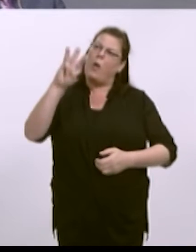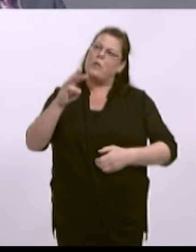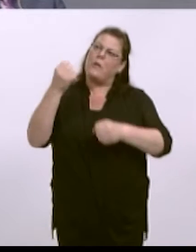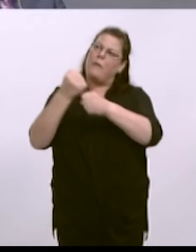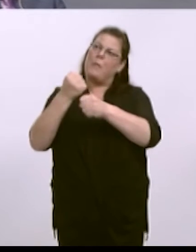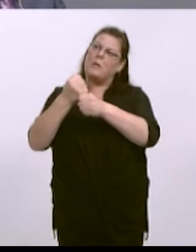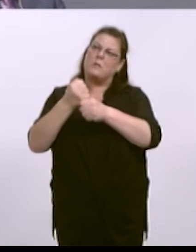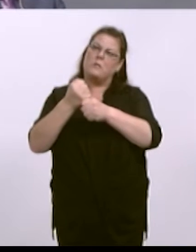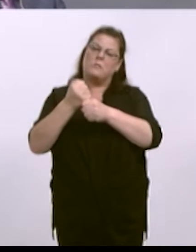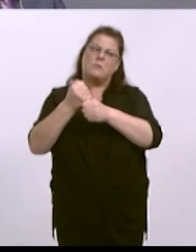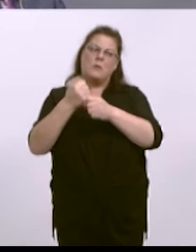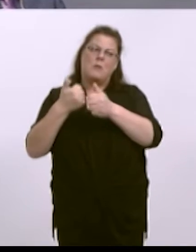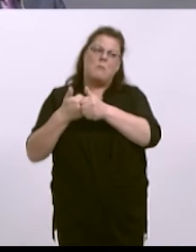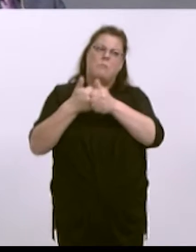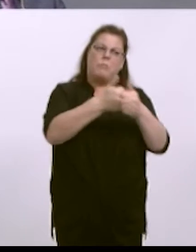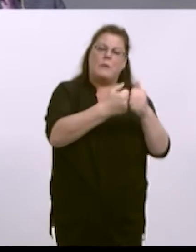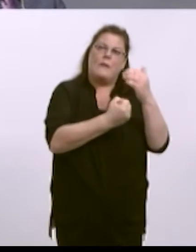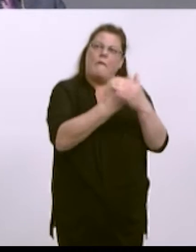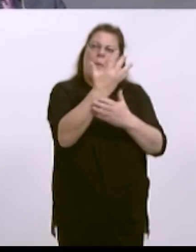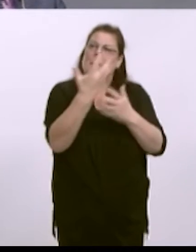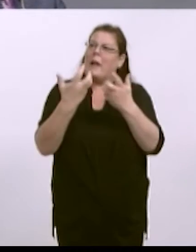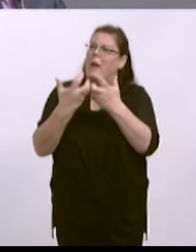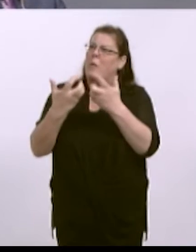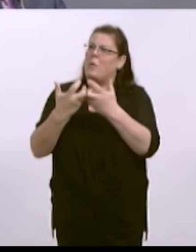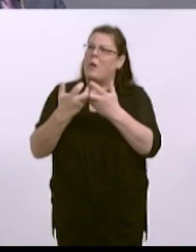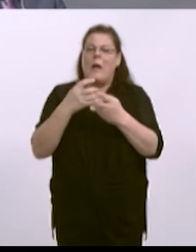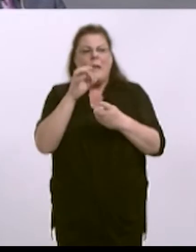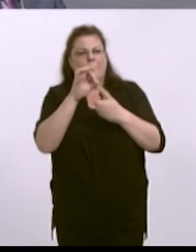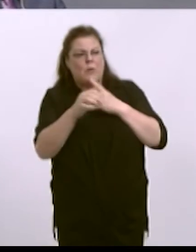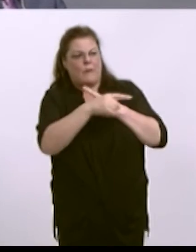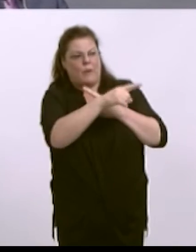o ran y rhai syín byw mewn cymunedau mwy gwledig ac anghysbell, yn sicrhau bod pawb